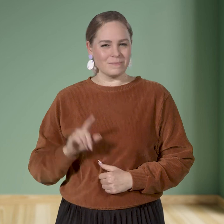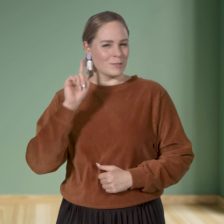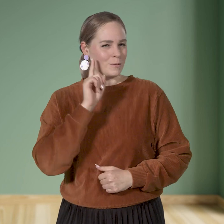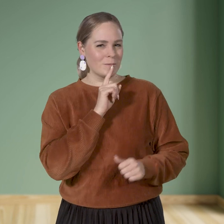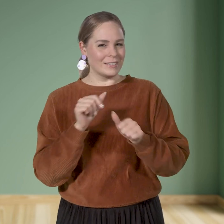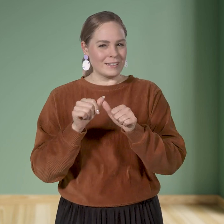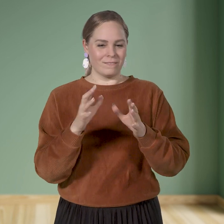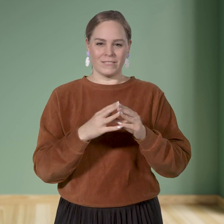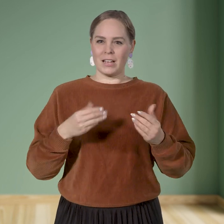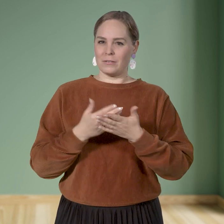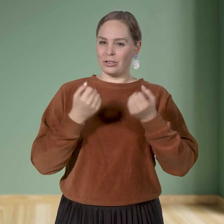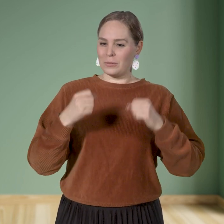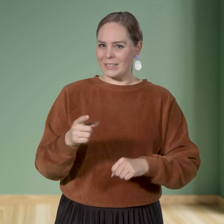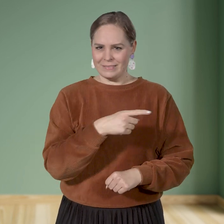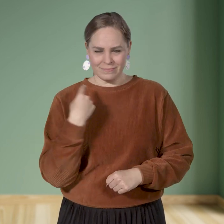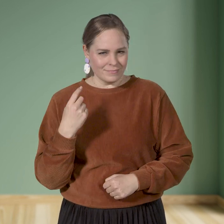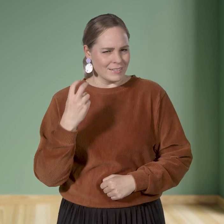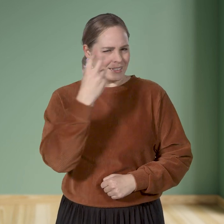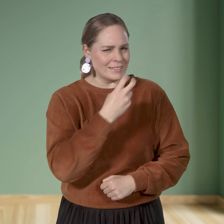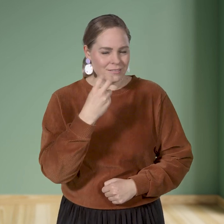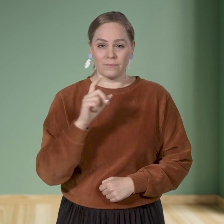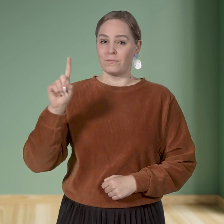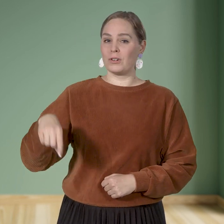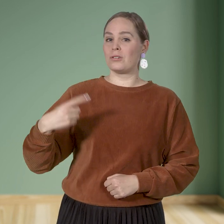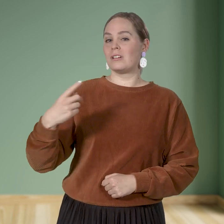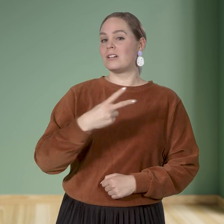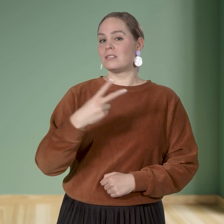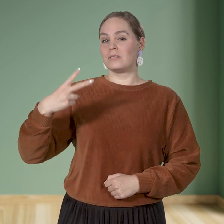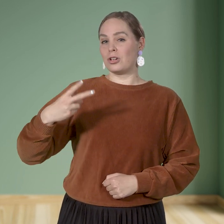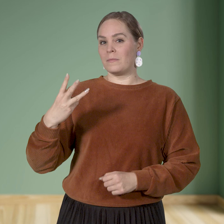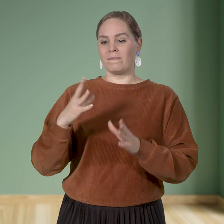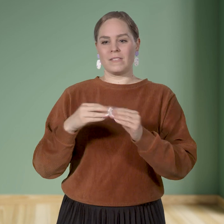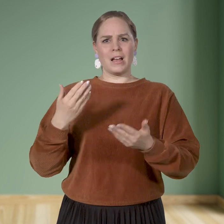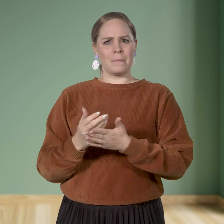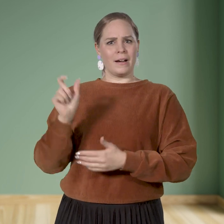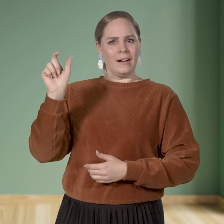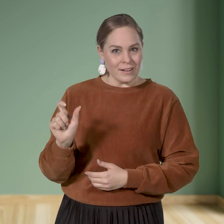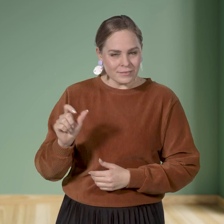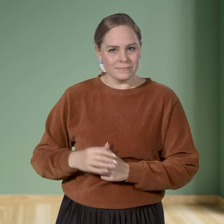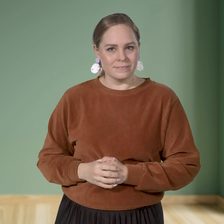Kuurojen Liiton vapaaehtoistoiminta etsii vuoden 2023 vapaaehtoista.